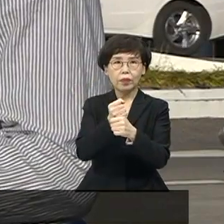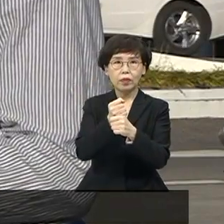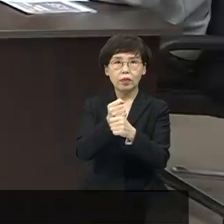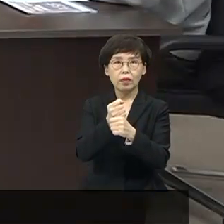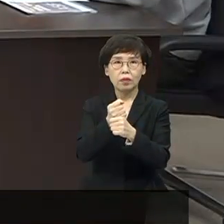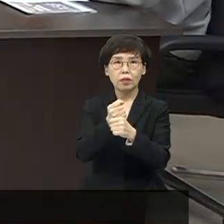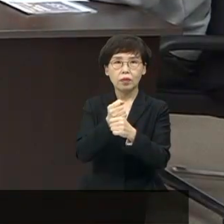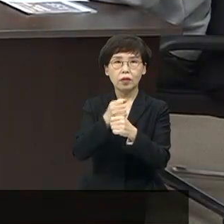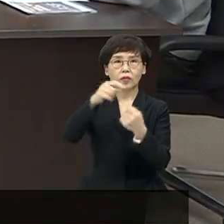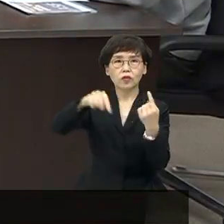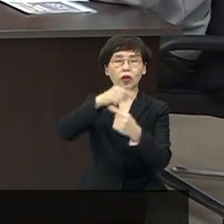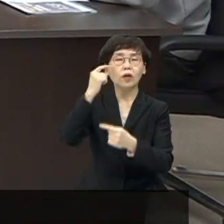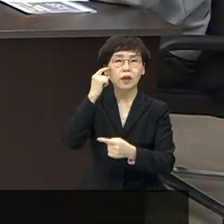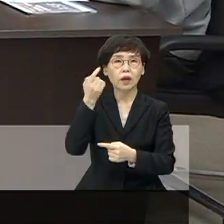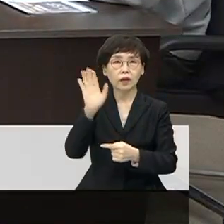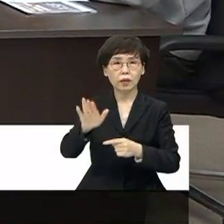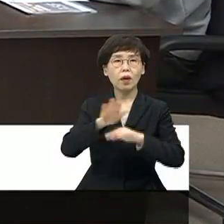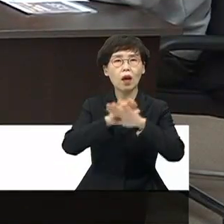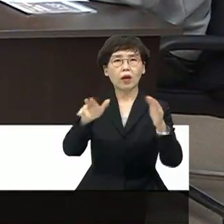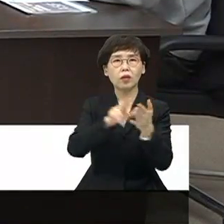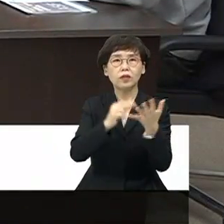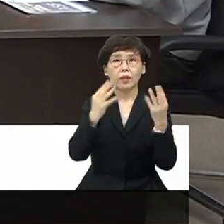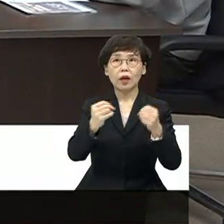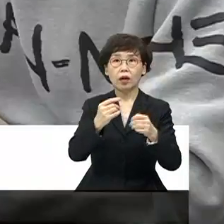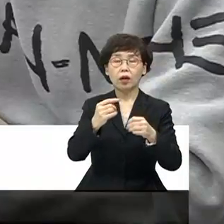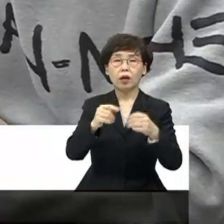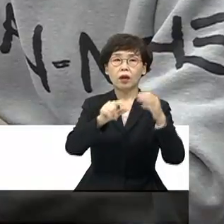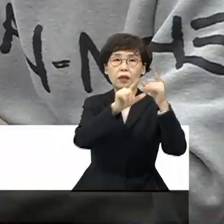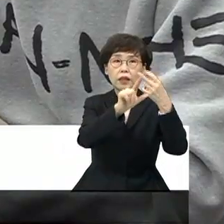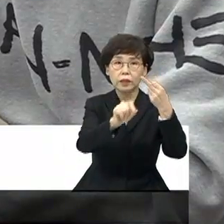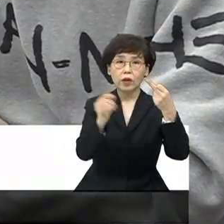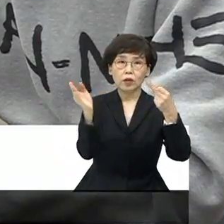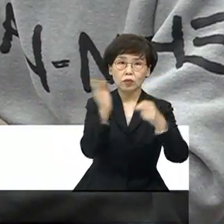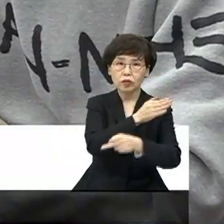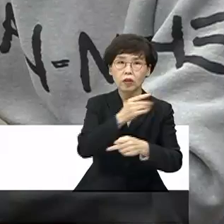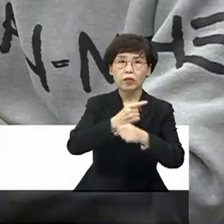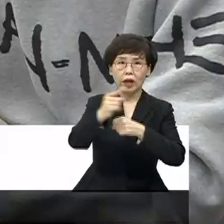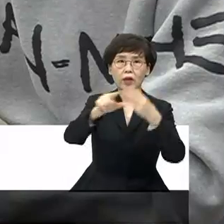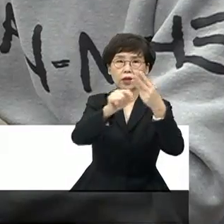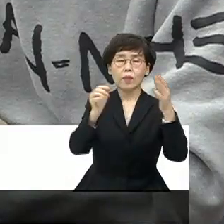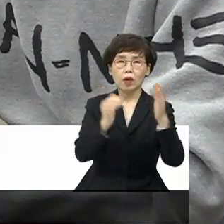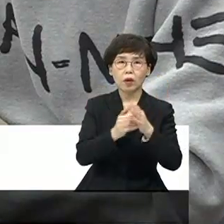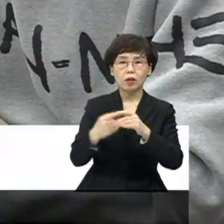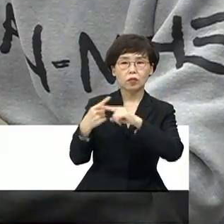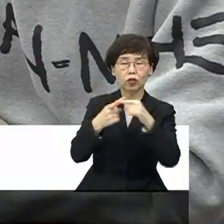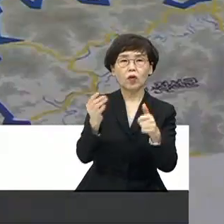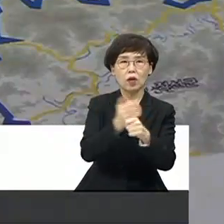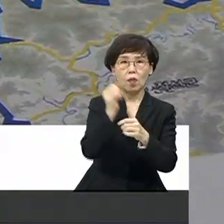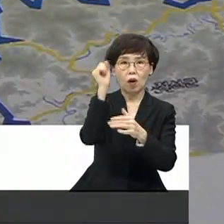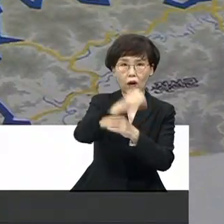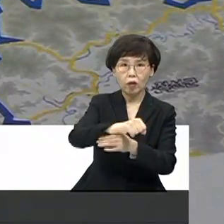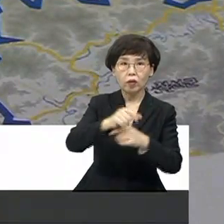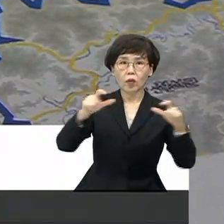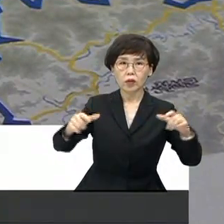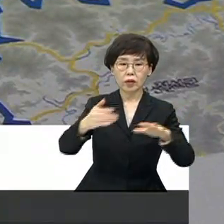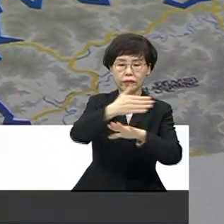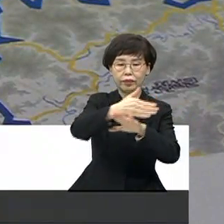다음 달부터 내년 3월까지 멧돼지 무제한 포획이 허용되는 지역은 접경 지역과 맞닿은 5개 시군입니다.